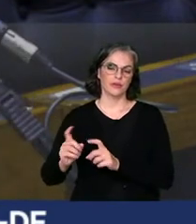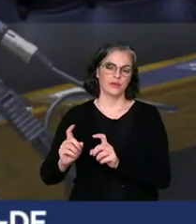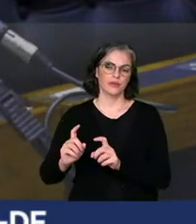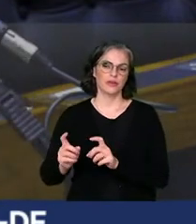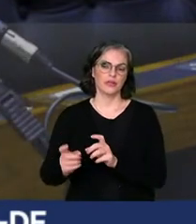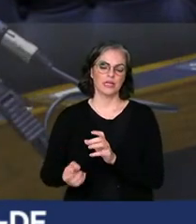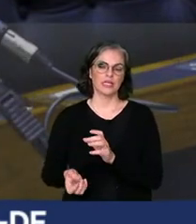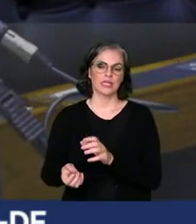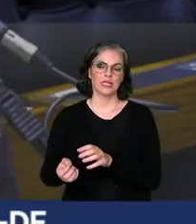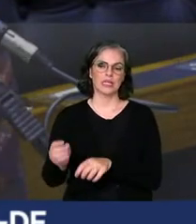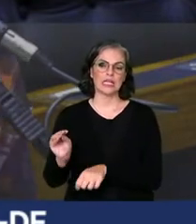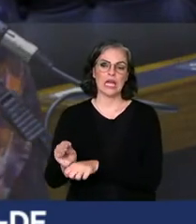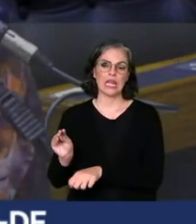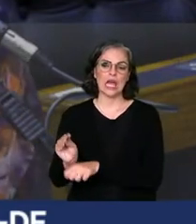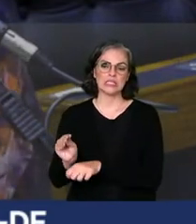COORDENADORA DA CRIAÇÃO DO CAVALO NACIONAL. OU SEJA, O